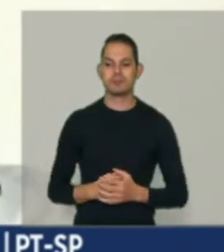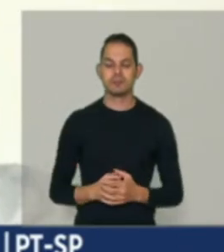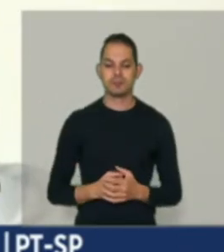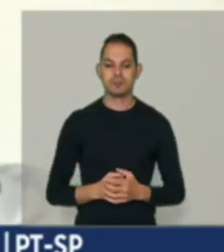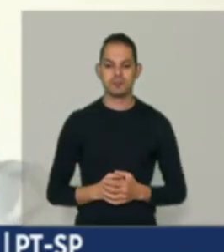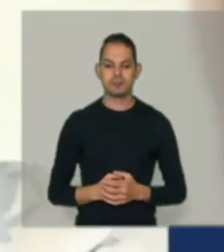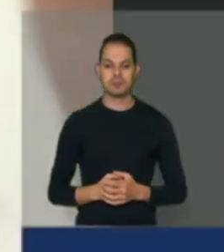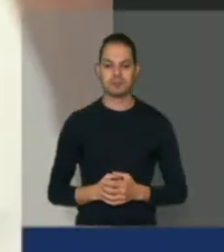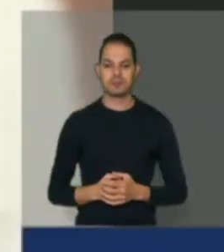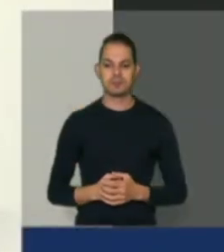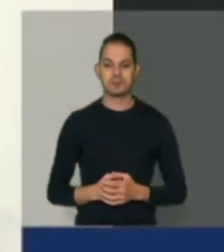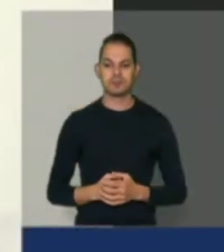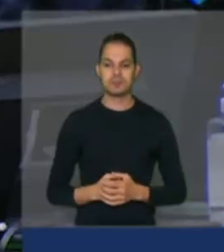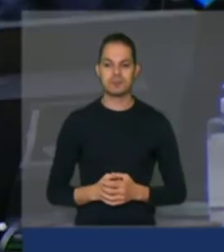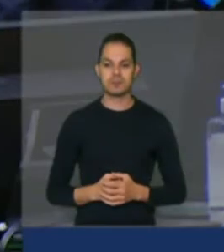CULATRA! [SOA A CAMPAINHA] -- [PRESIDENTE]: OK,